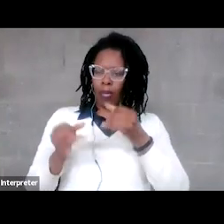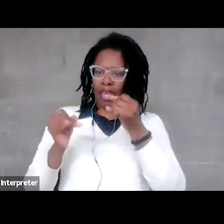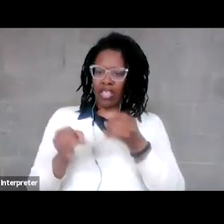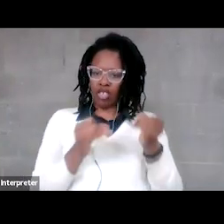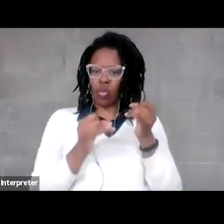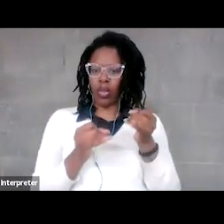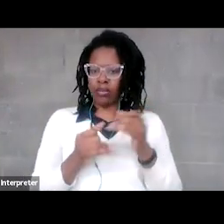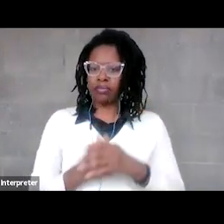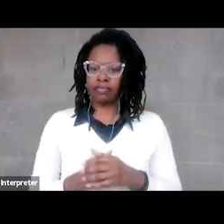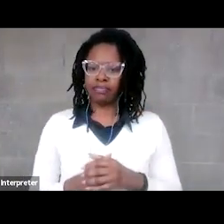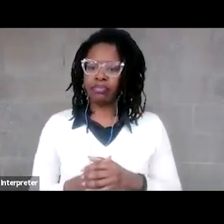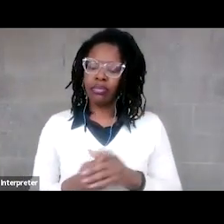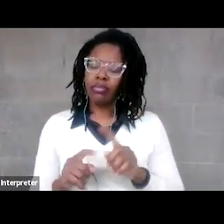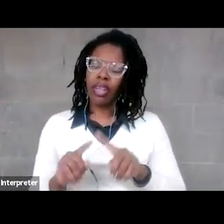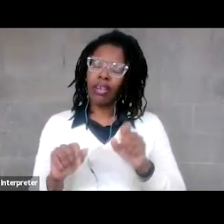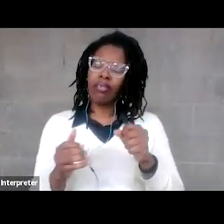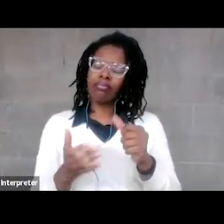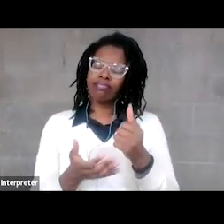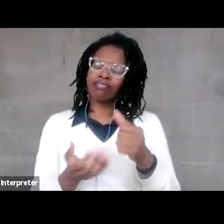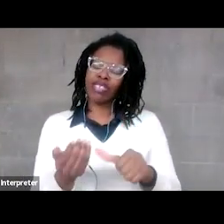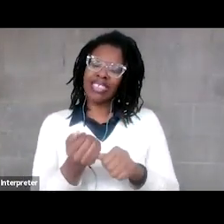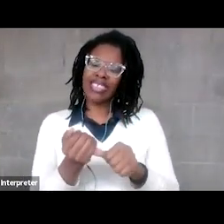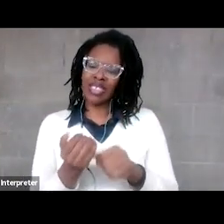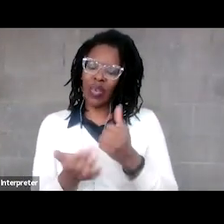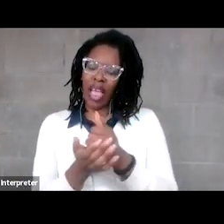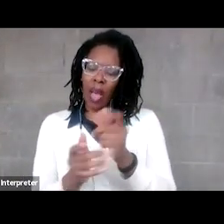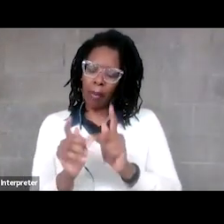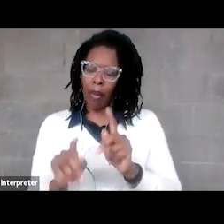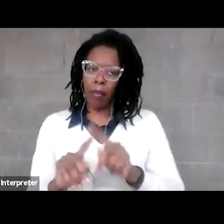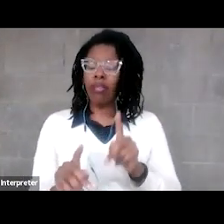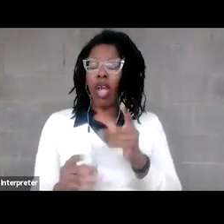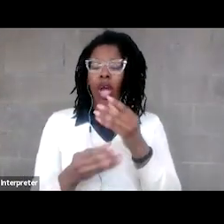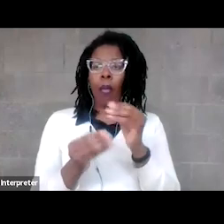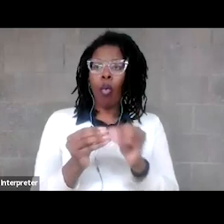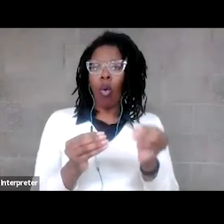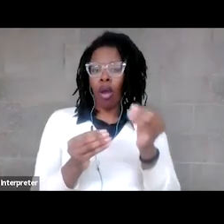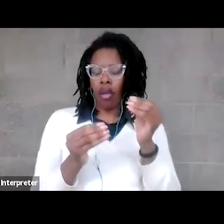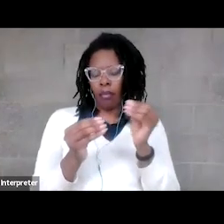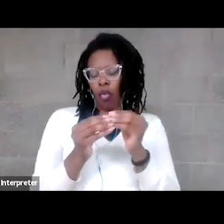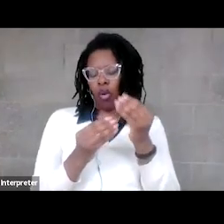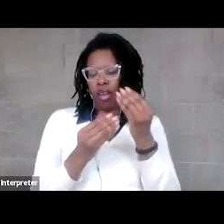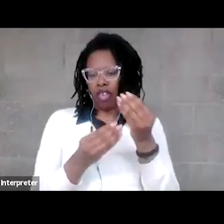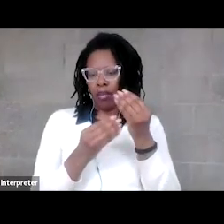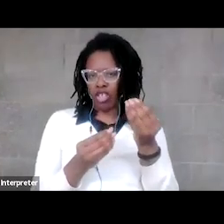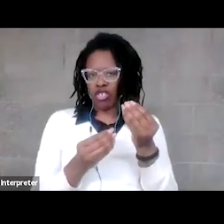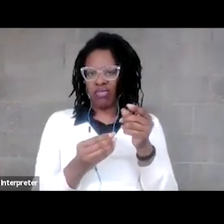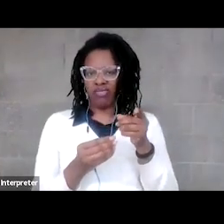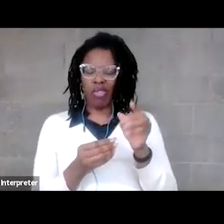con lo que pueden asistir a las personas. Pueden obtener más información en el sitio web de la SSA sobre esto, si no han creado su propia cuenta de Mi Seguridad Social,